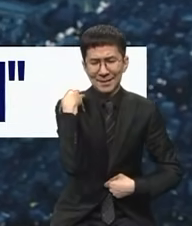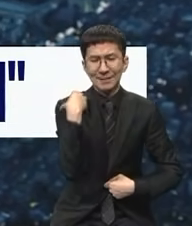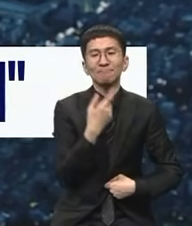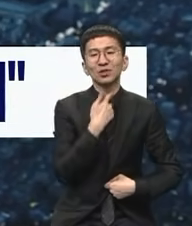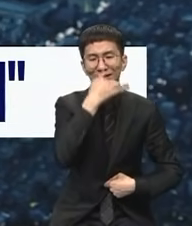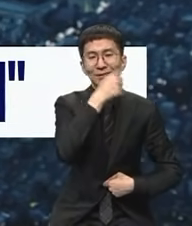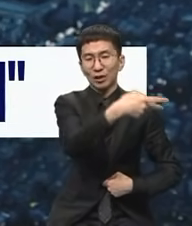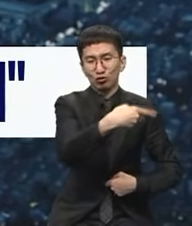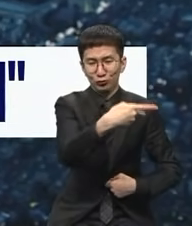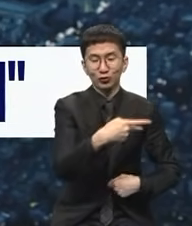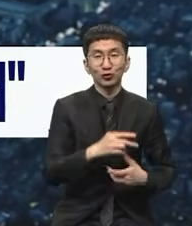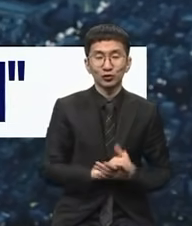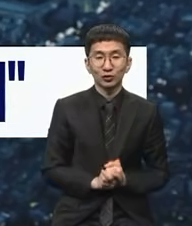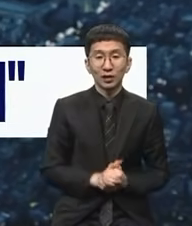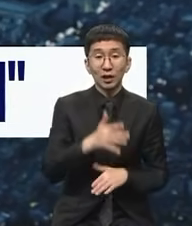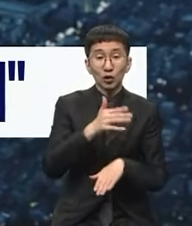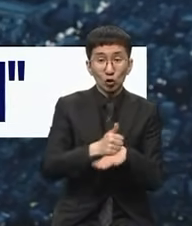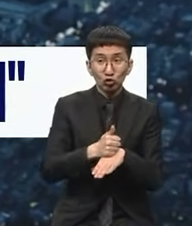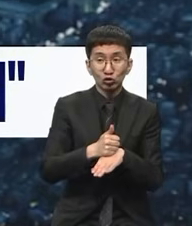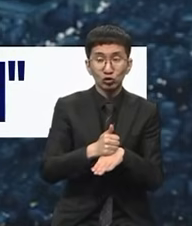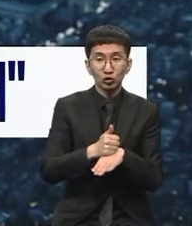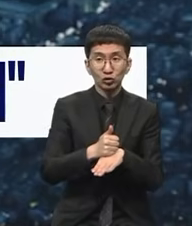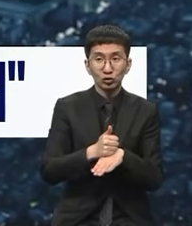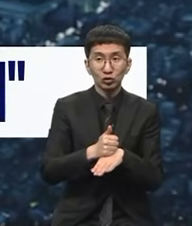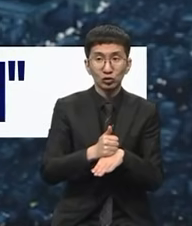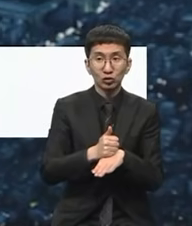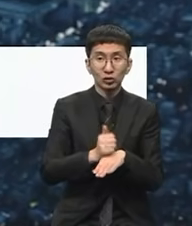때문에 앞으로 정권 재창출에서도 우리가 특별한 책임감을 가지고 임해야겠다,